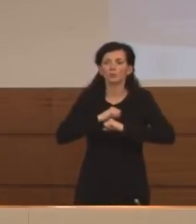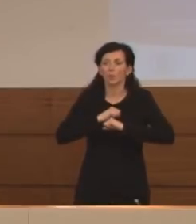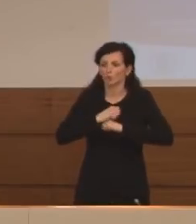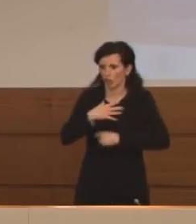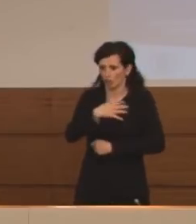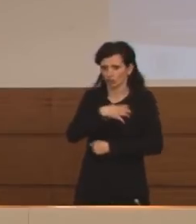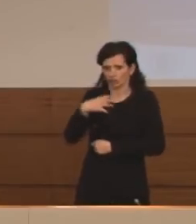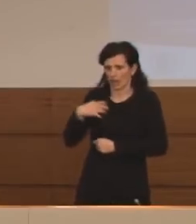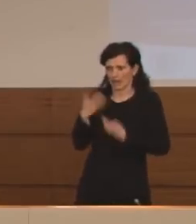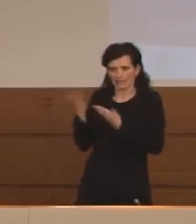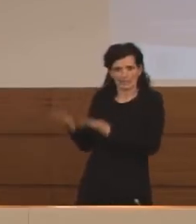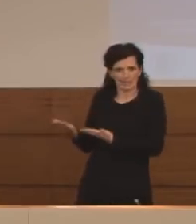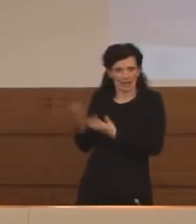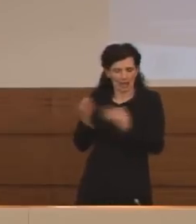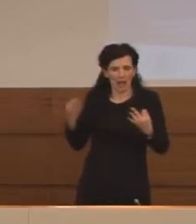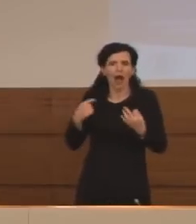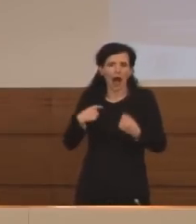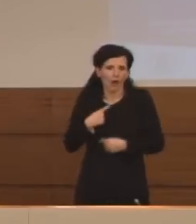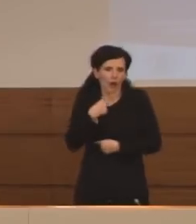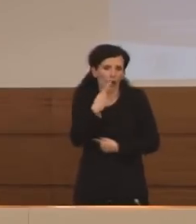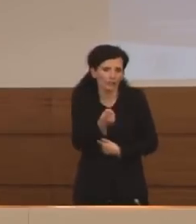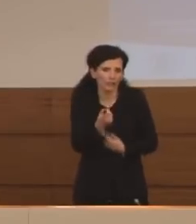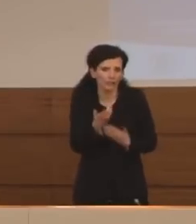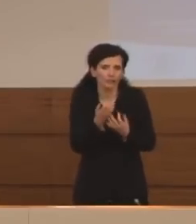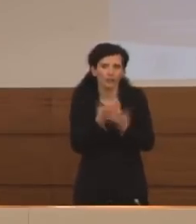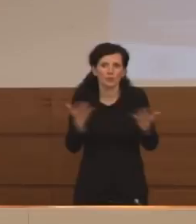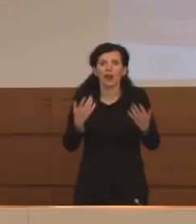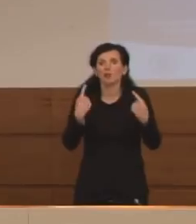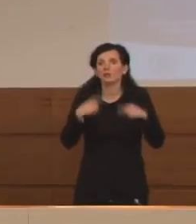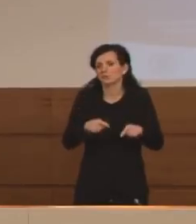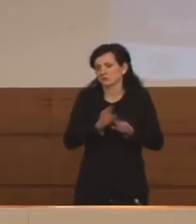ho fatto certe affermazioni. Quindi, mi fermo qui.